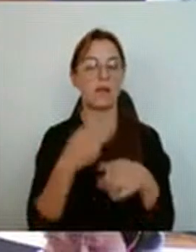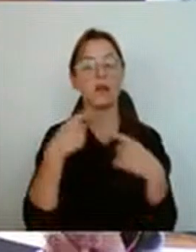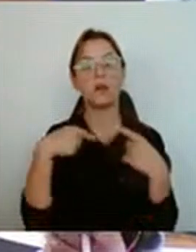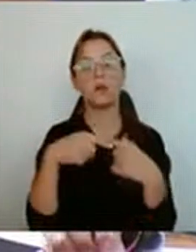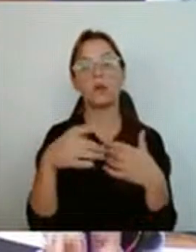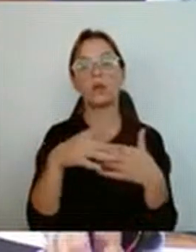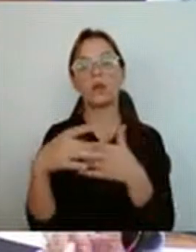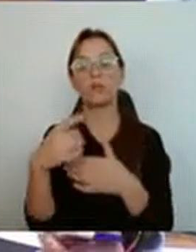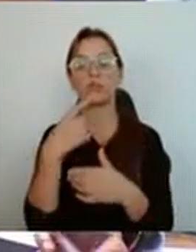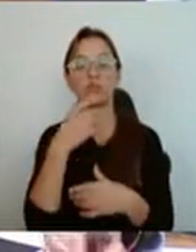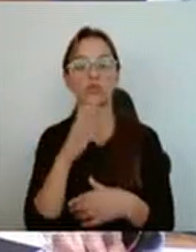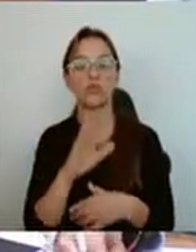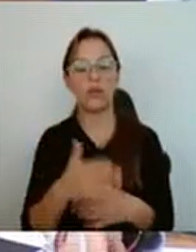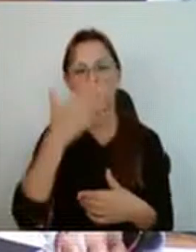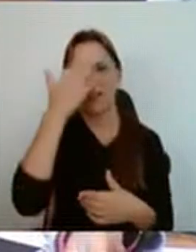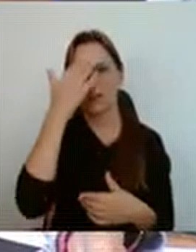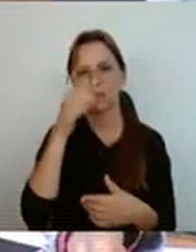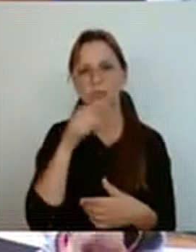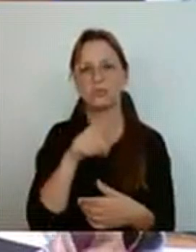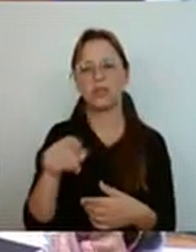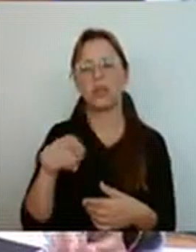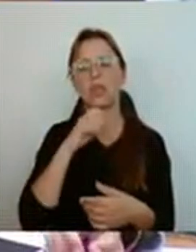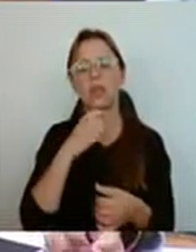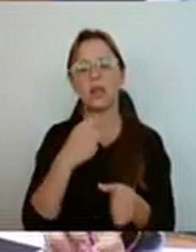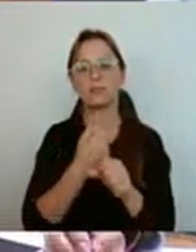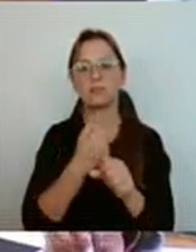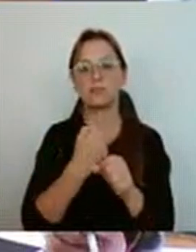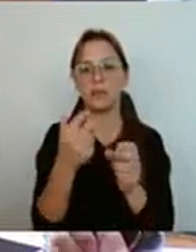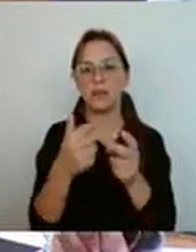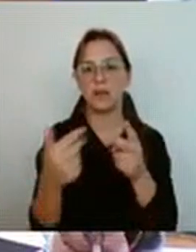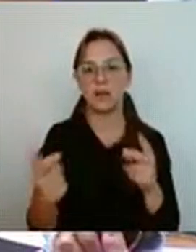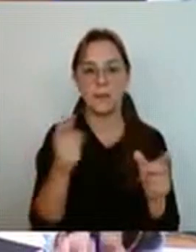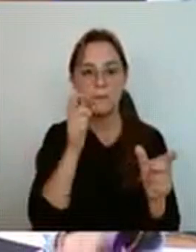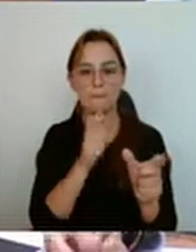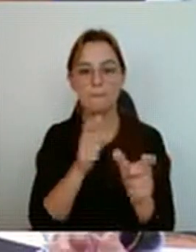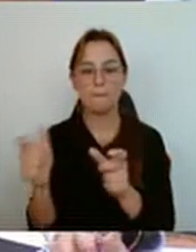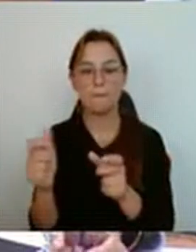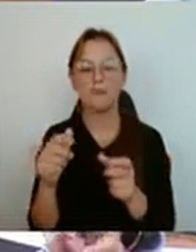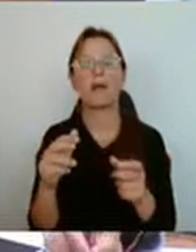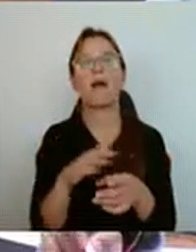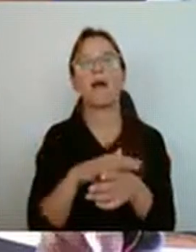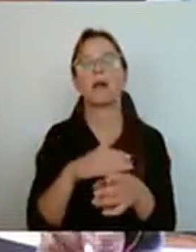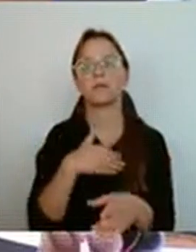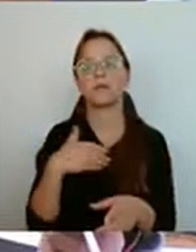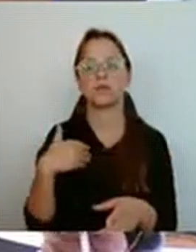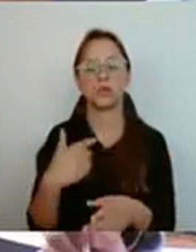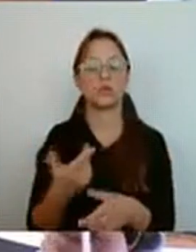que monitorizar da ação da Câmara na área da saúde é dispensável porque implica